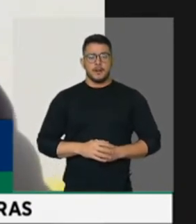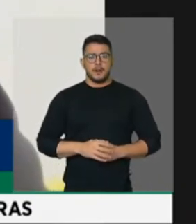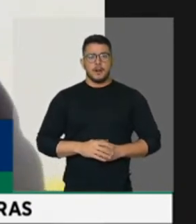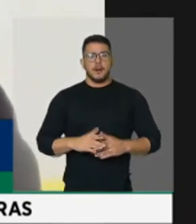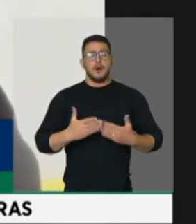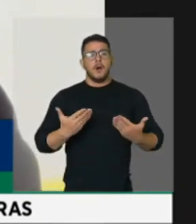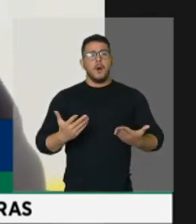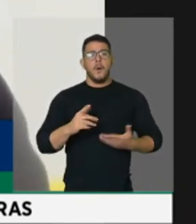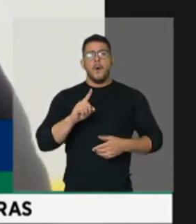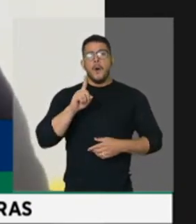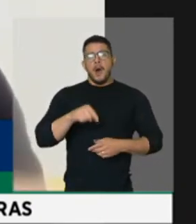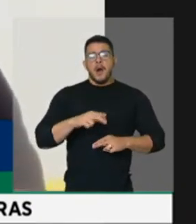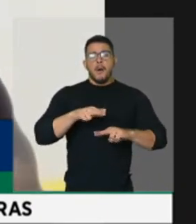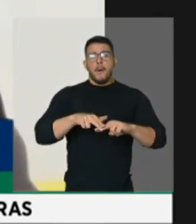CONTINUAR ENTREGANDO. FERNANDO HENRIQUE INICIOU... VEIO